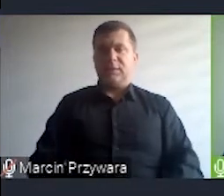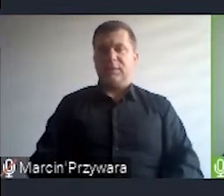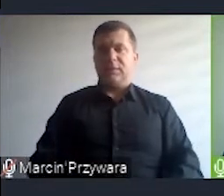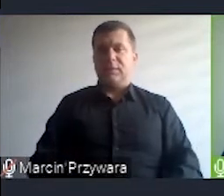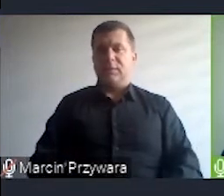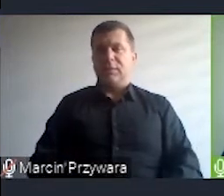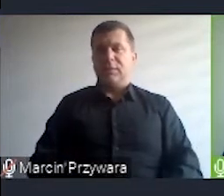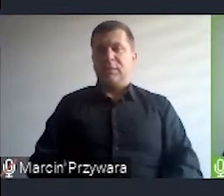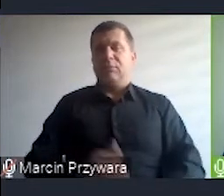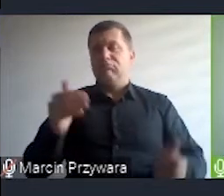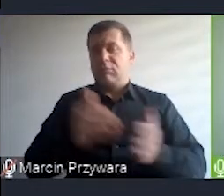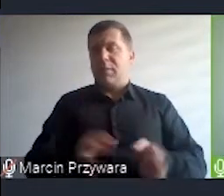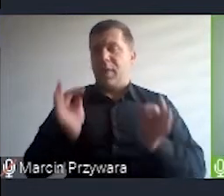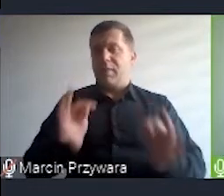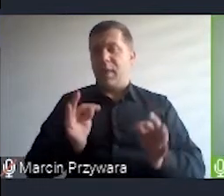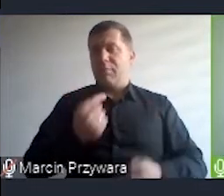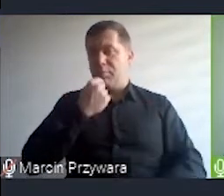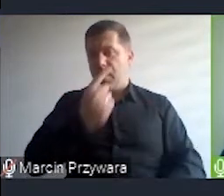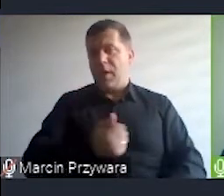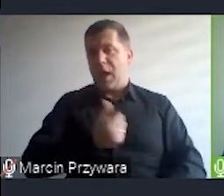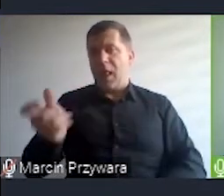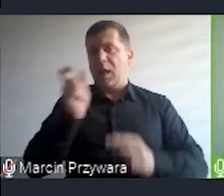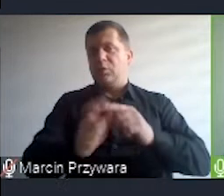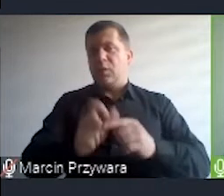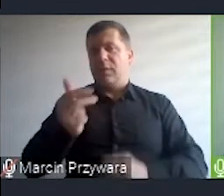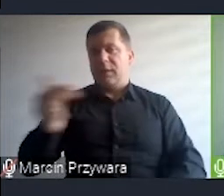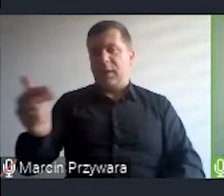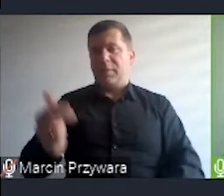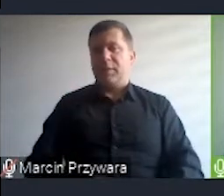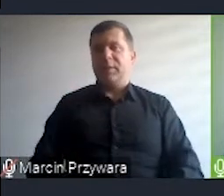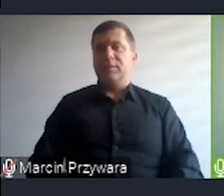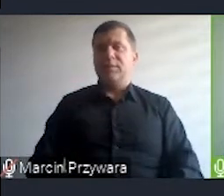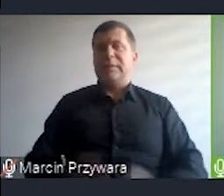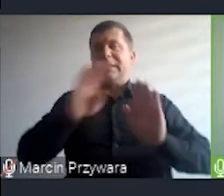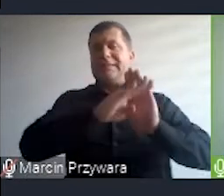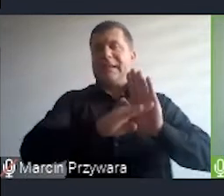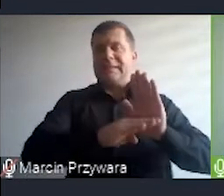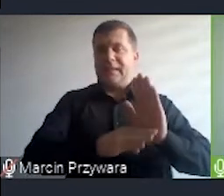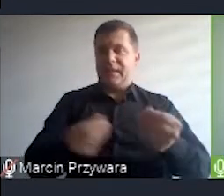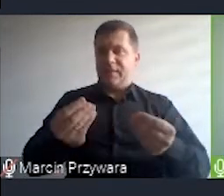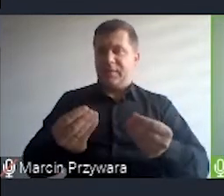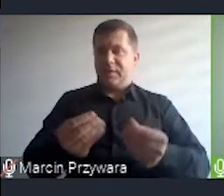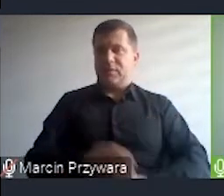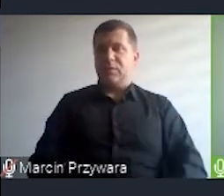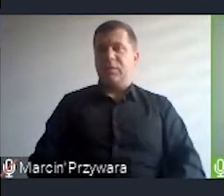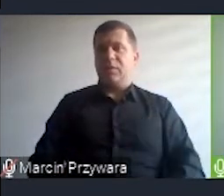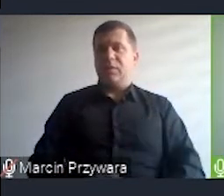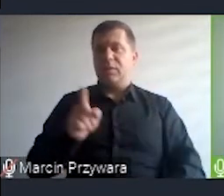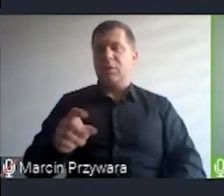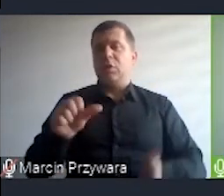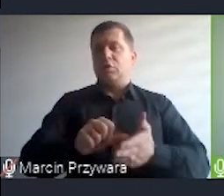Należało by tu teraz Państwu powiedzieć kilka słów na temat zasad finansowania tych środków trwałych